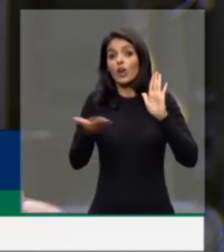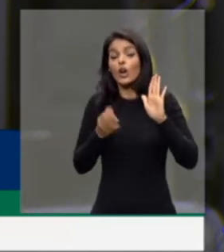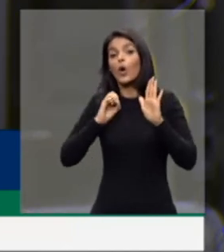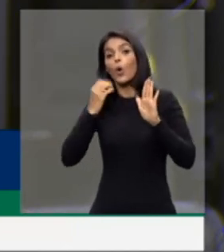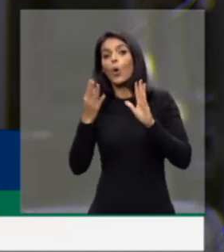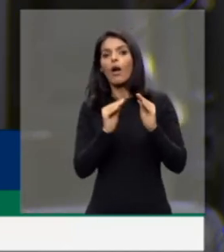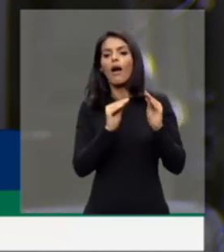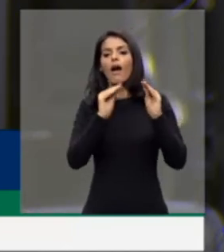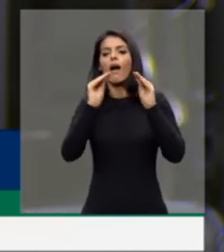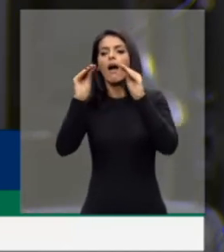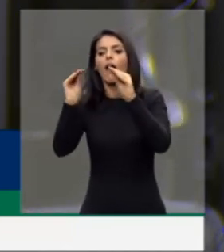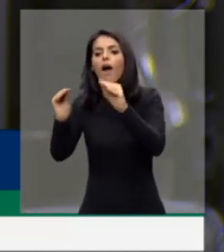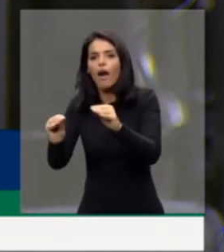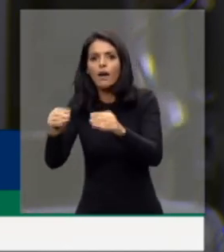DAQUILO QUE NÓS ENTENDEMOS MAIS BENÉFICO PARA O PAÍS,